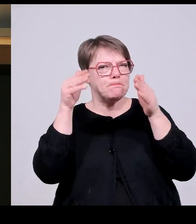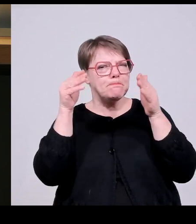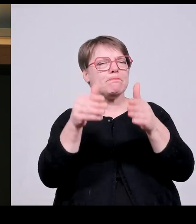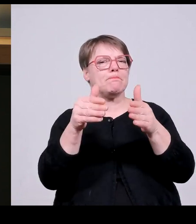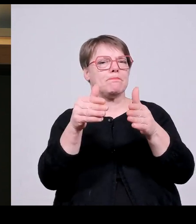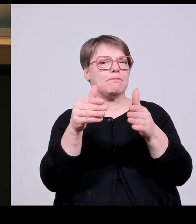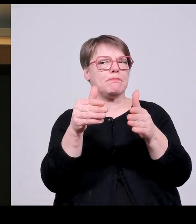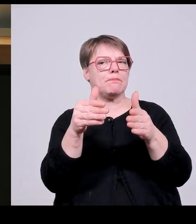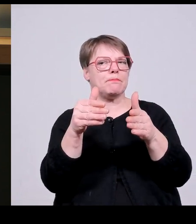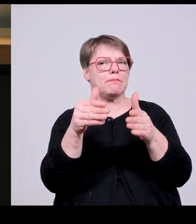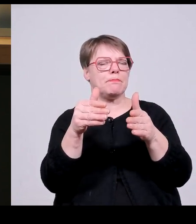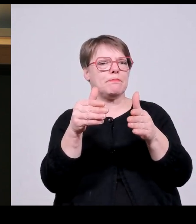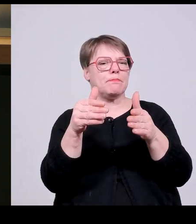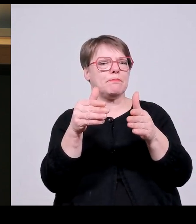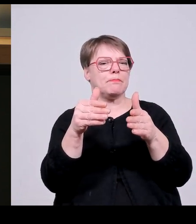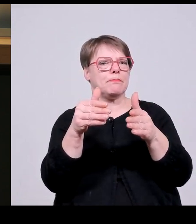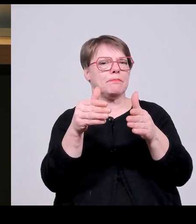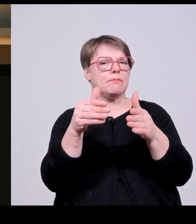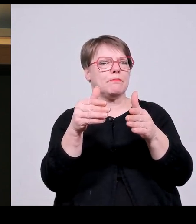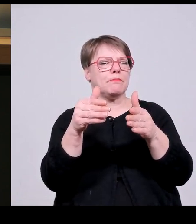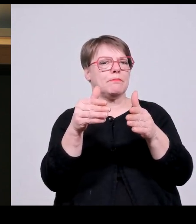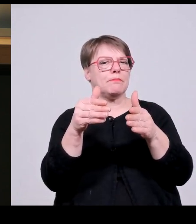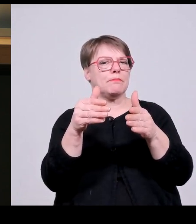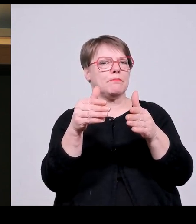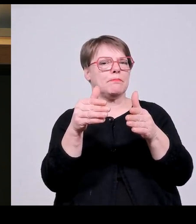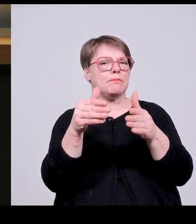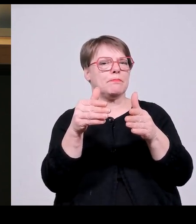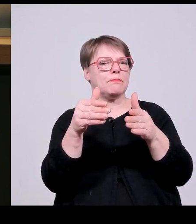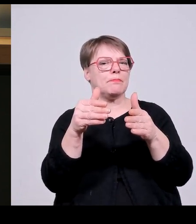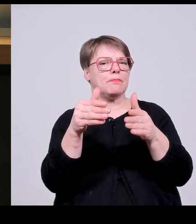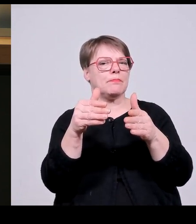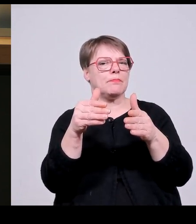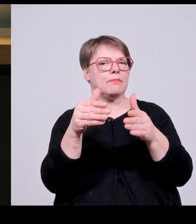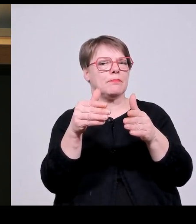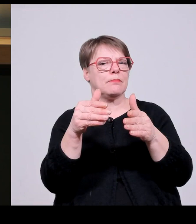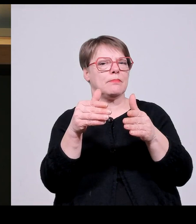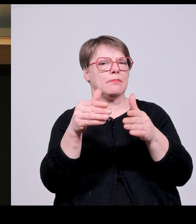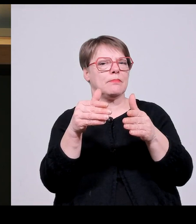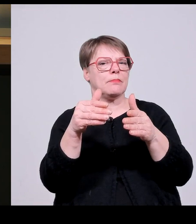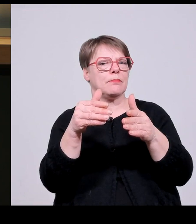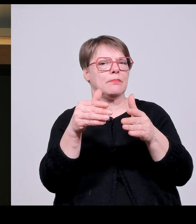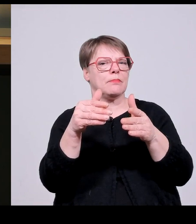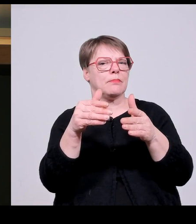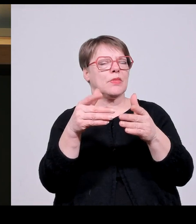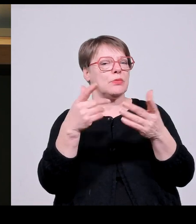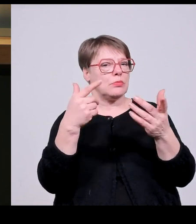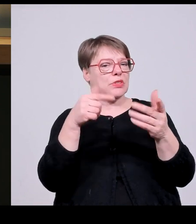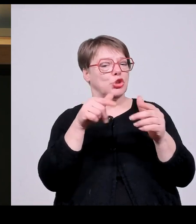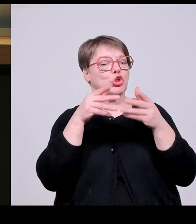Dass die Straßen nicht in oder im Nirwana Nach Beute. (Rednerwechsel) Ich bin ihnen sehr dankbar für diese Frage.